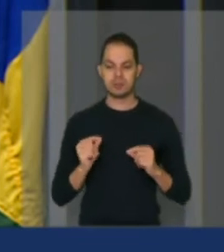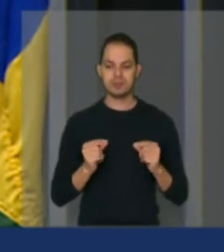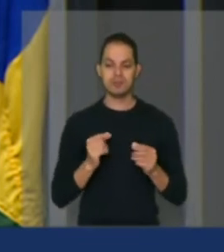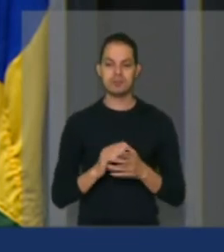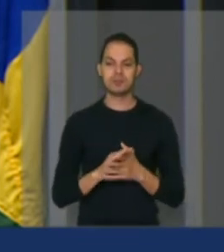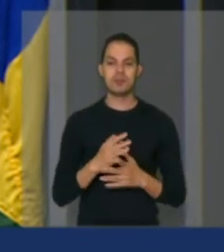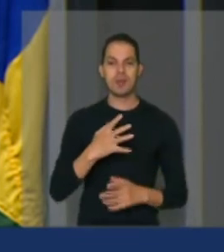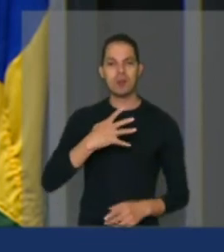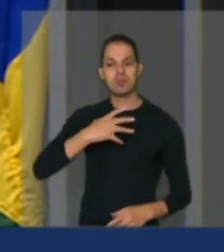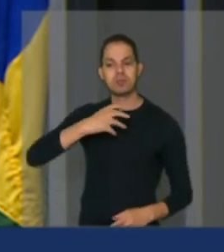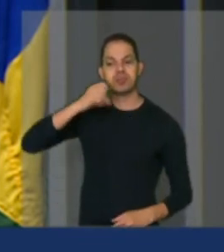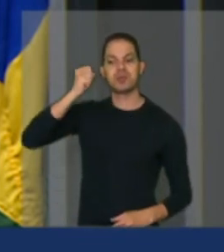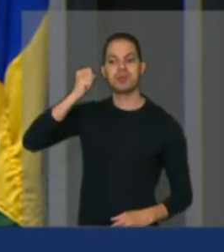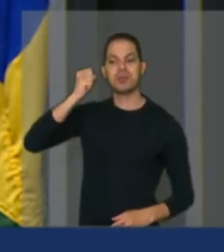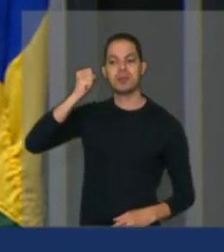QUE O NÚMERO DE SUICÍDIOS,